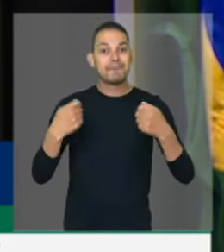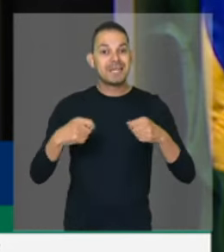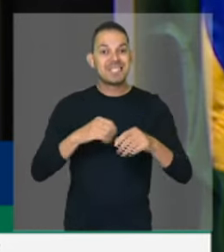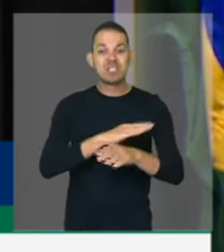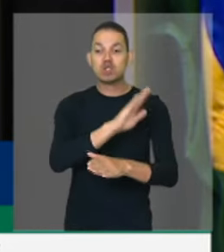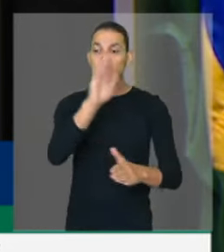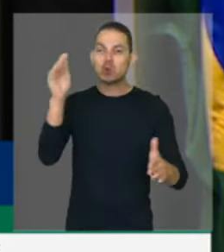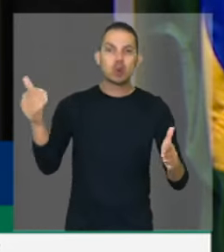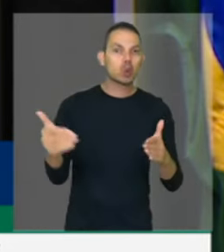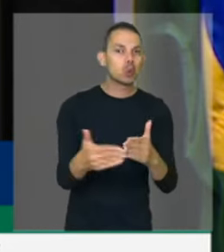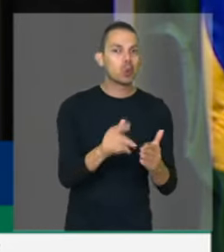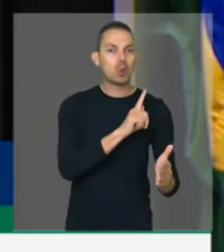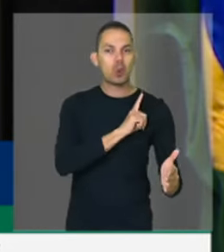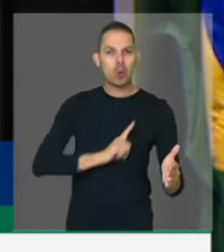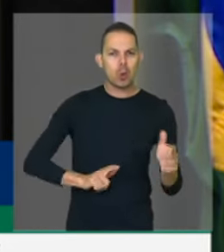SEQUÊNCIA, COM OS PREFEITOS. PREFEITOS QUE TÊM SIDO